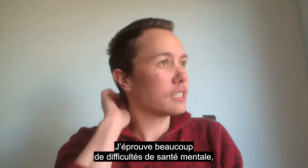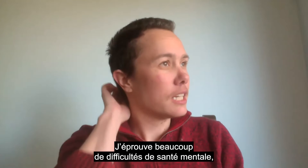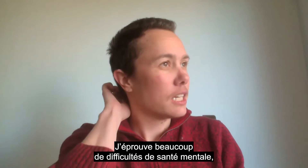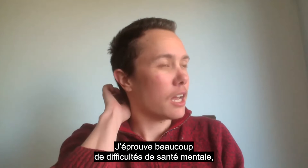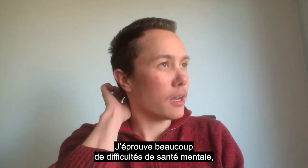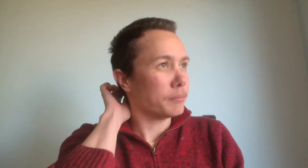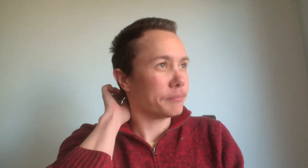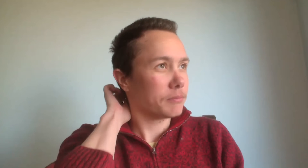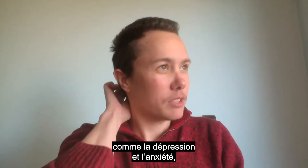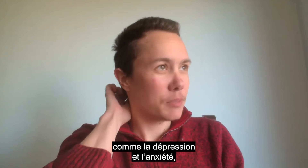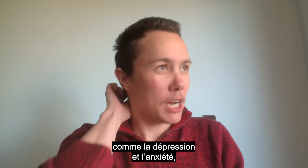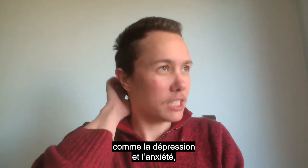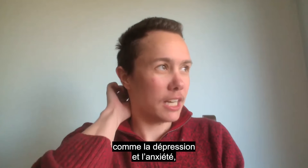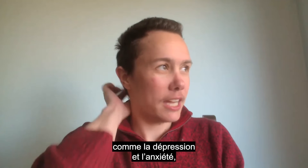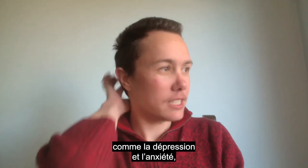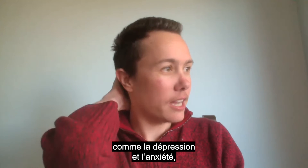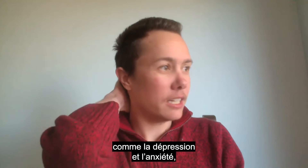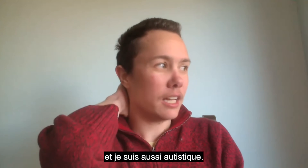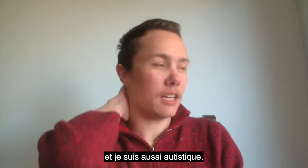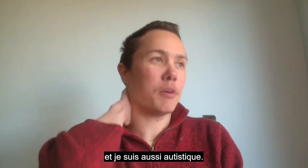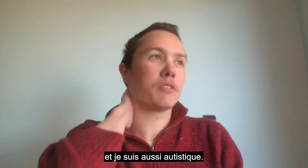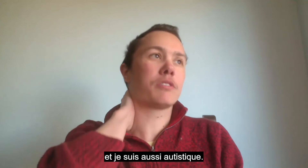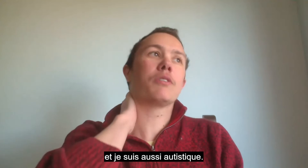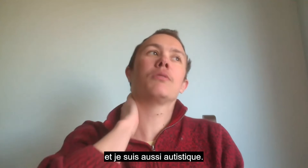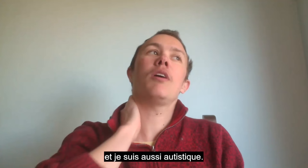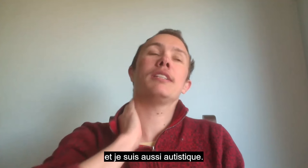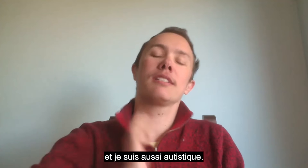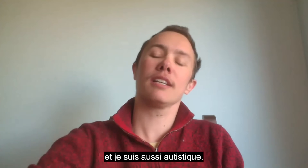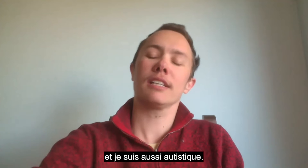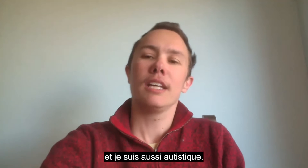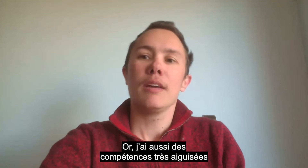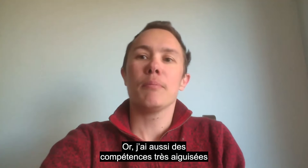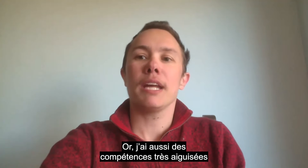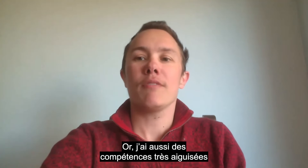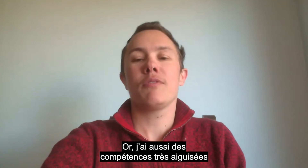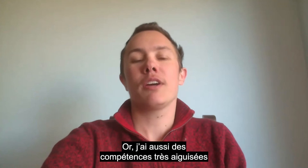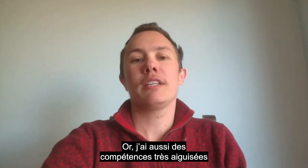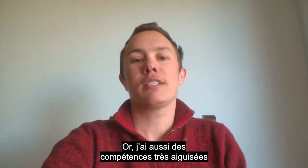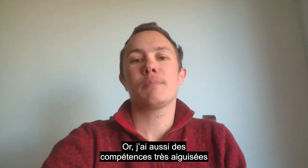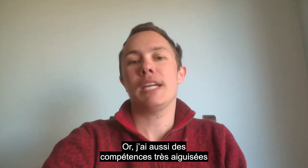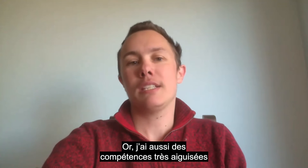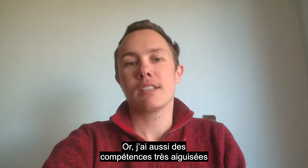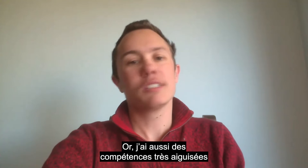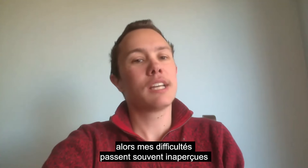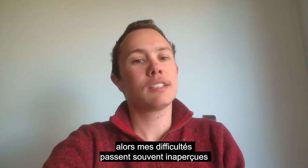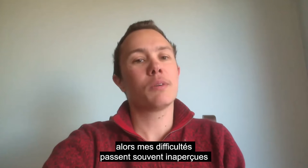(La musique jazz douce continue) Ce que je désire, au travail, c’est de ne pas être seulement considéré